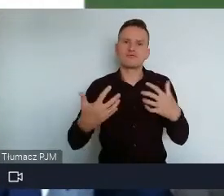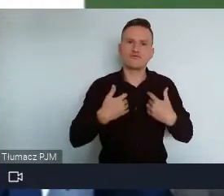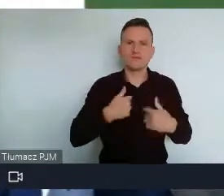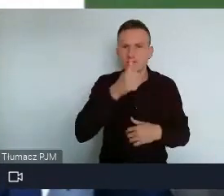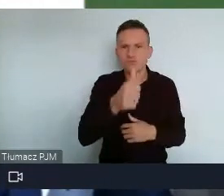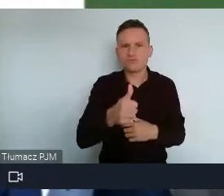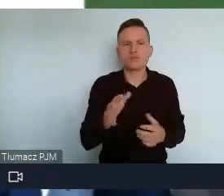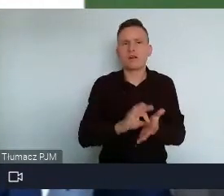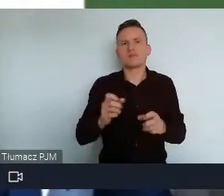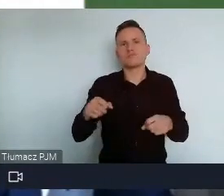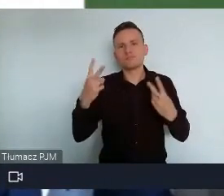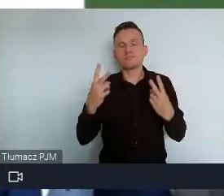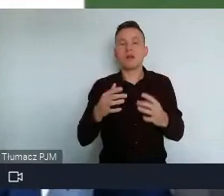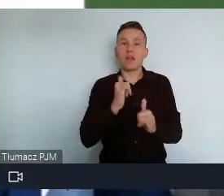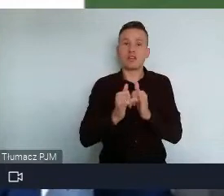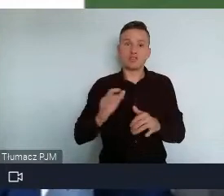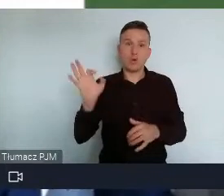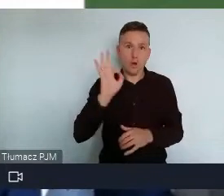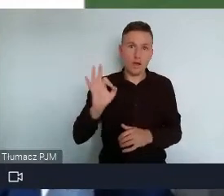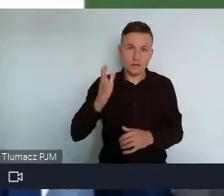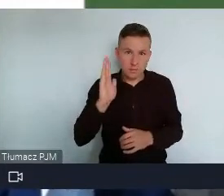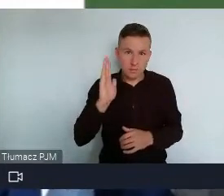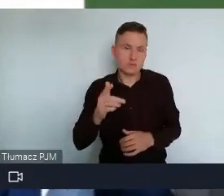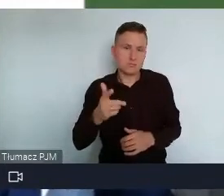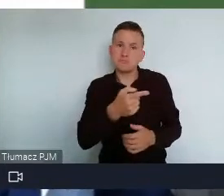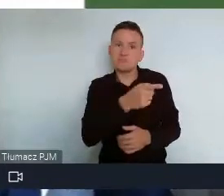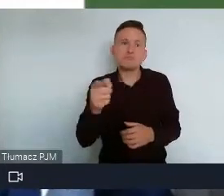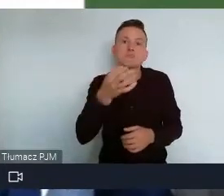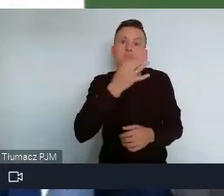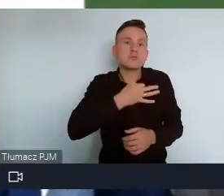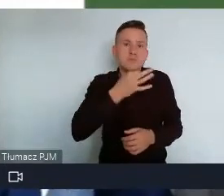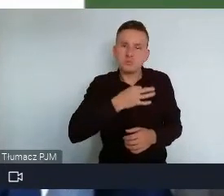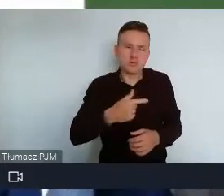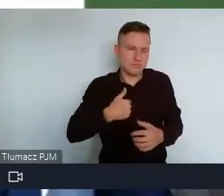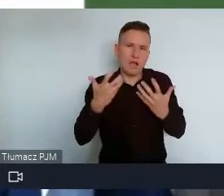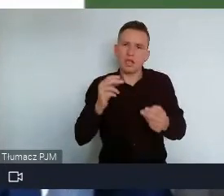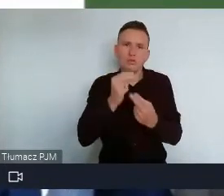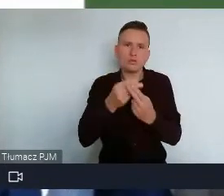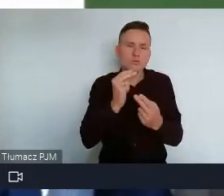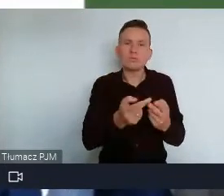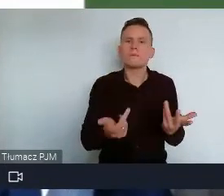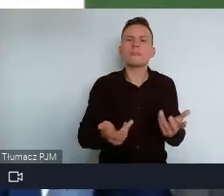i będę mógł odpowiedzieć na pytania. Na dzień dzisiejszy moim celem było przedstawienie państwu,